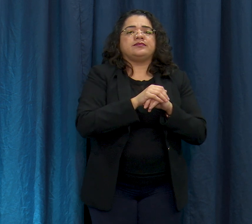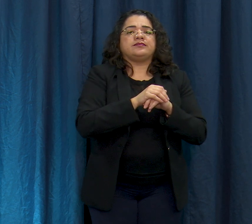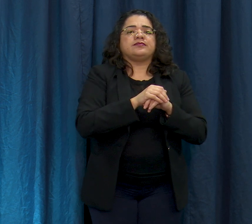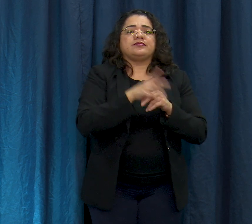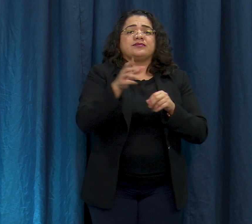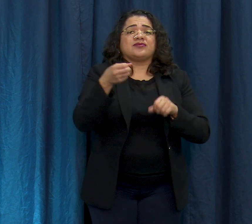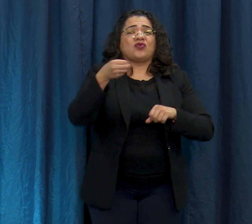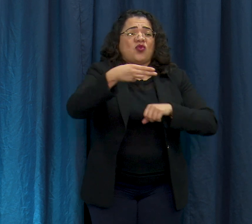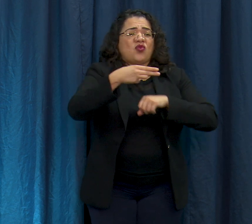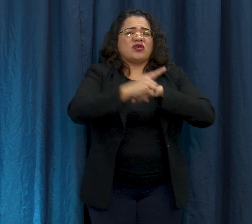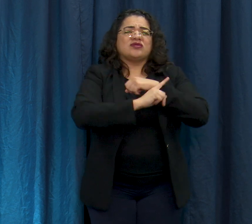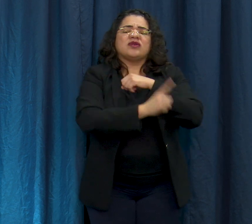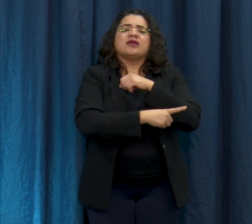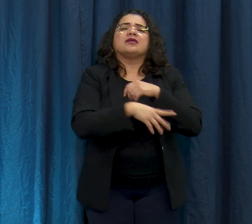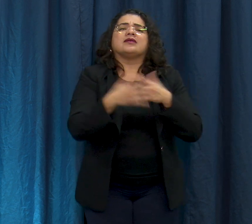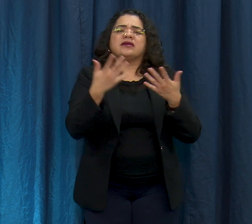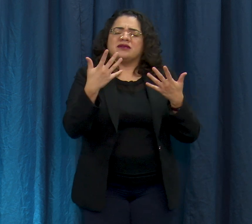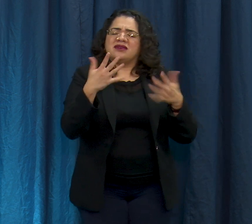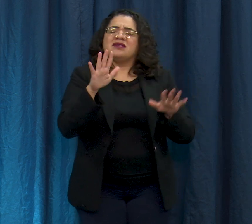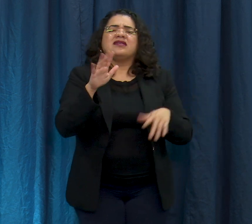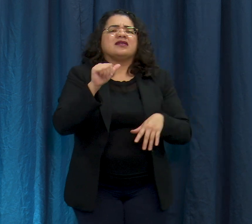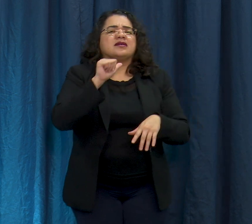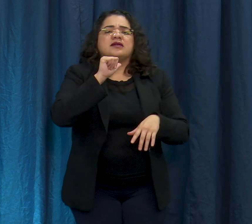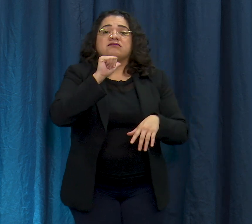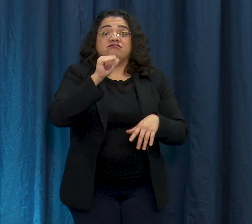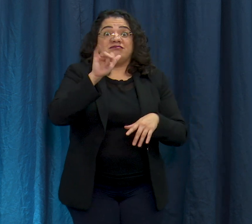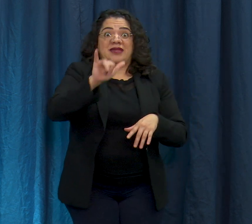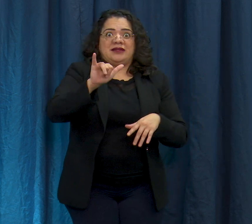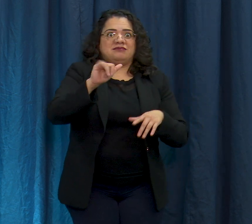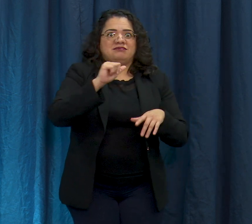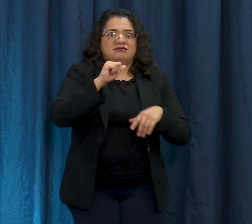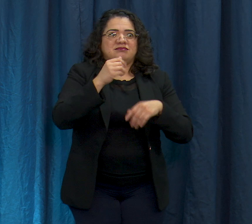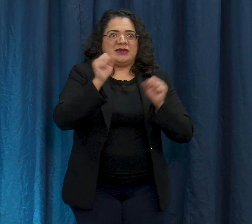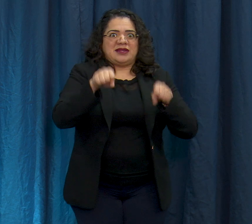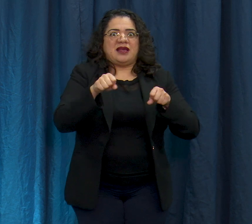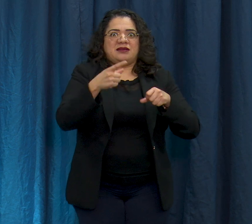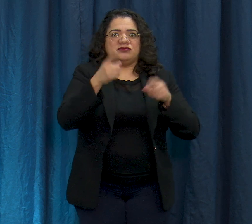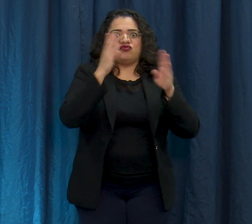pass aura sigue siendo n delito a vido informant MS Korea's Cobra Boca Seco